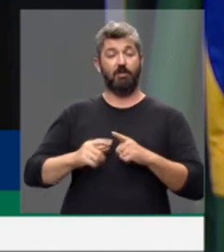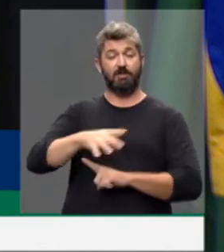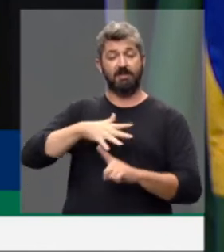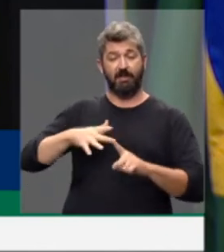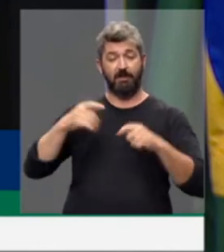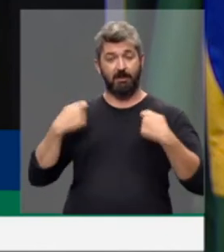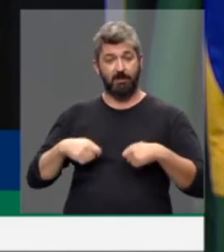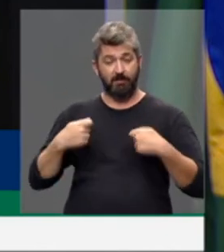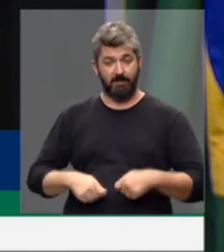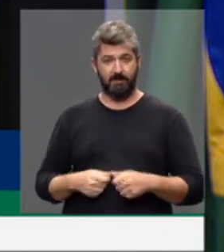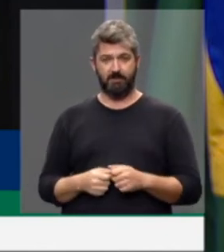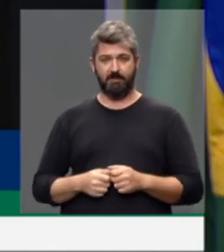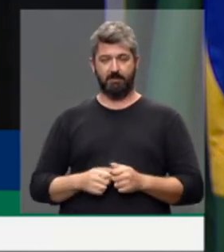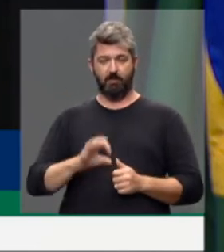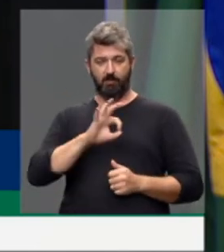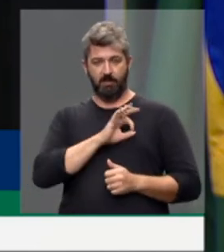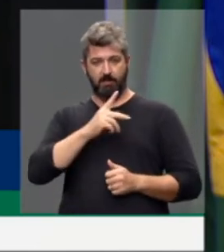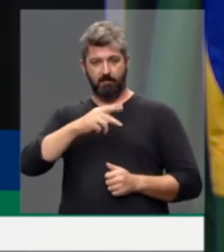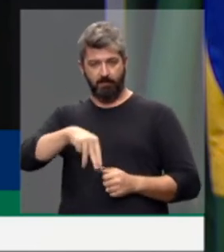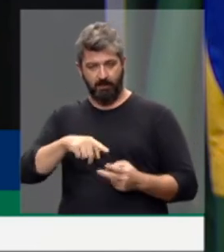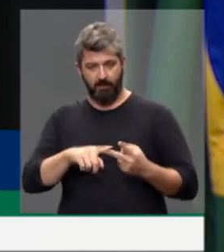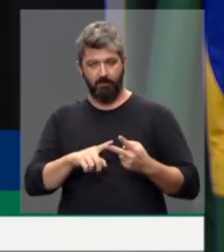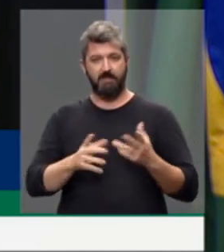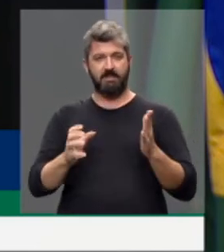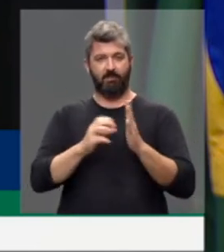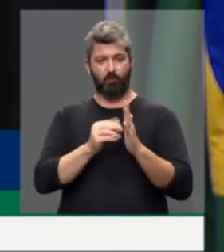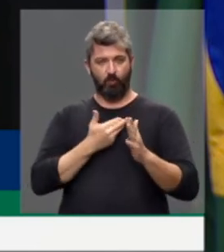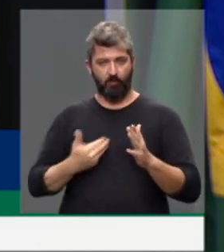PRECISO QUE A SOCIEDADE ENTENDA QUE O ESTADO, ELE EXISTE POR UMA NECESSIDADE DA SOCIEDADE. O SERVIDOR PÚ